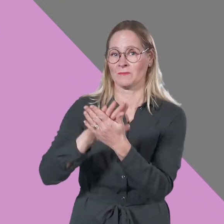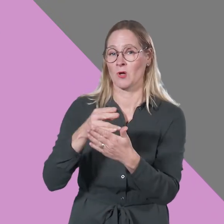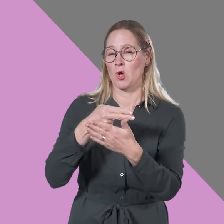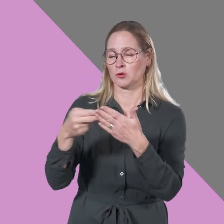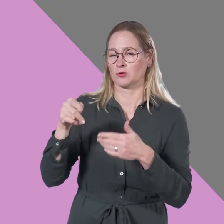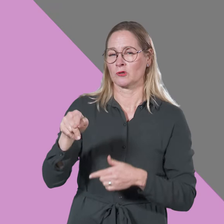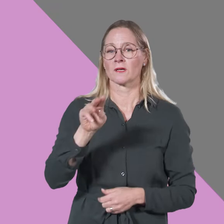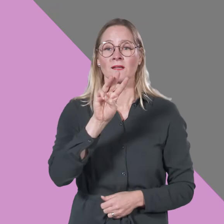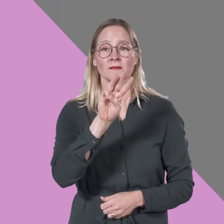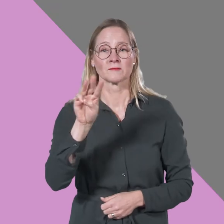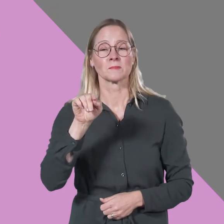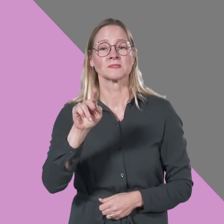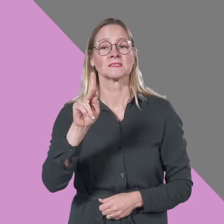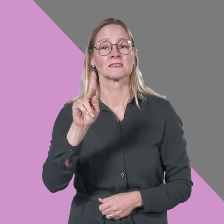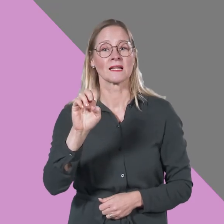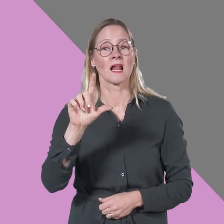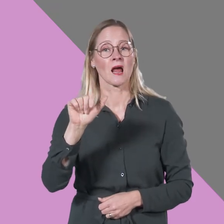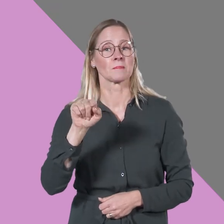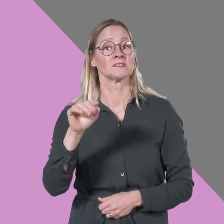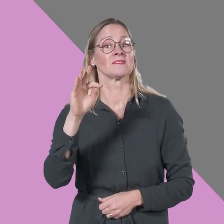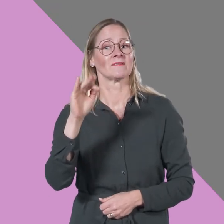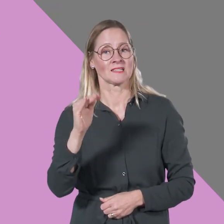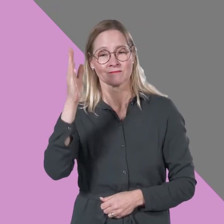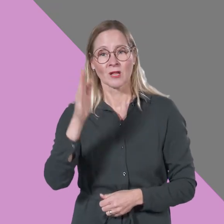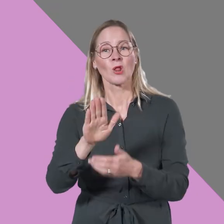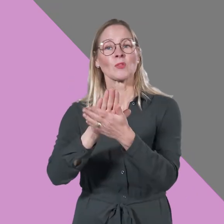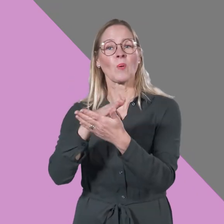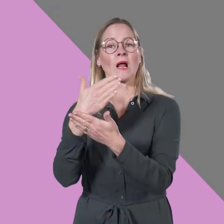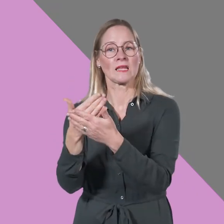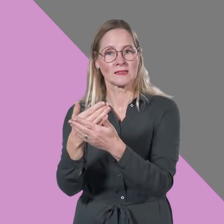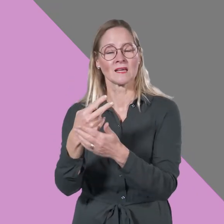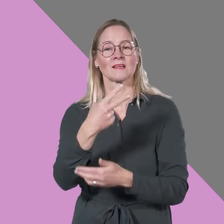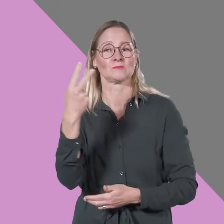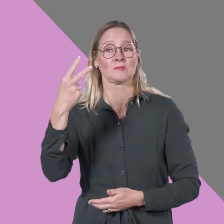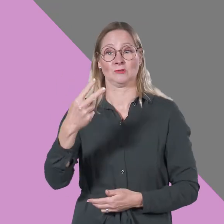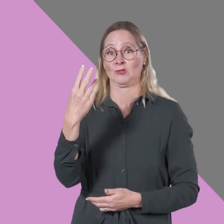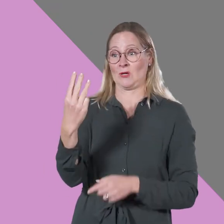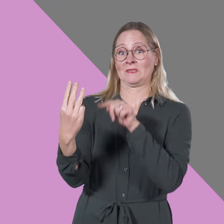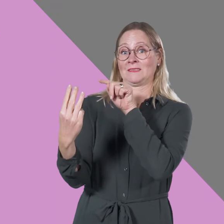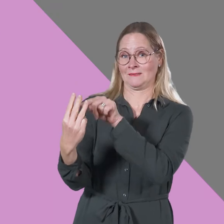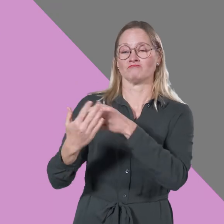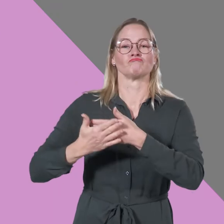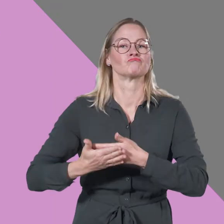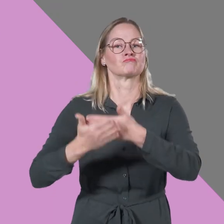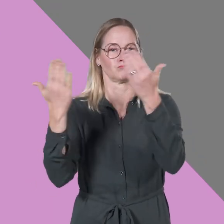osoitteessa www.kela.fi/tulkit-2023.